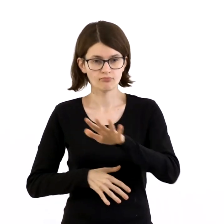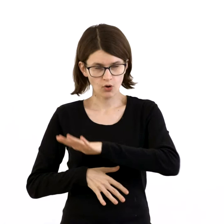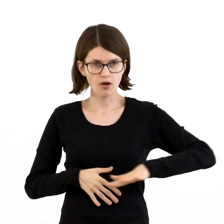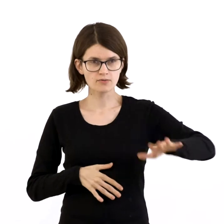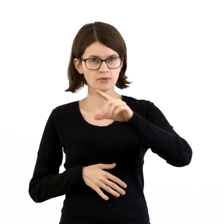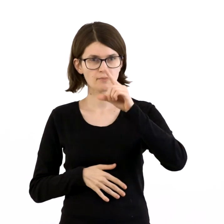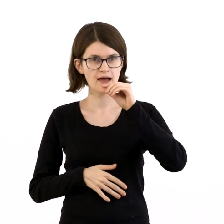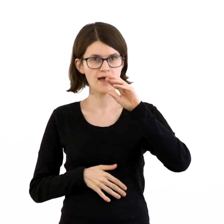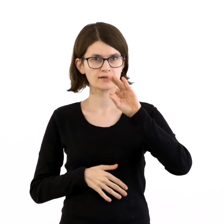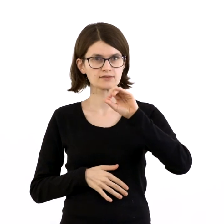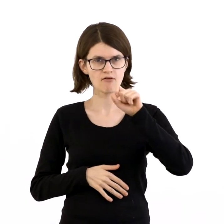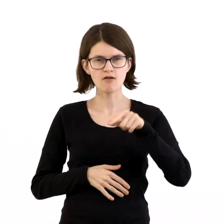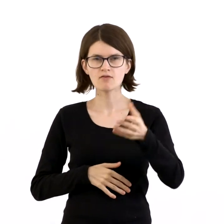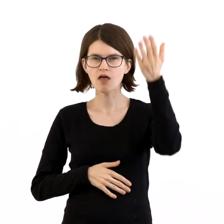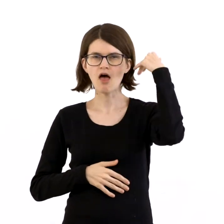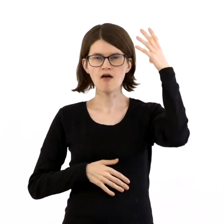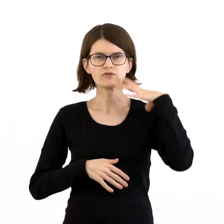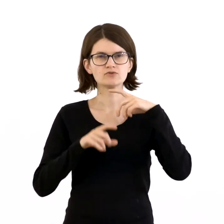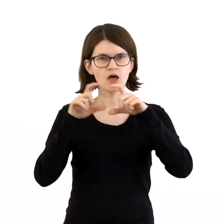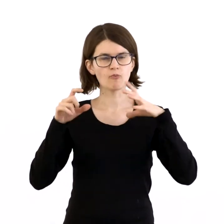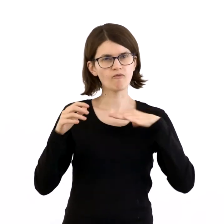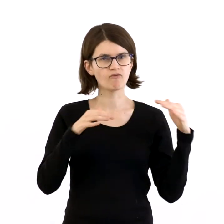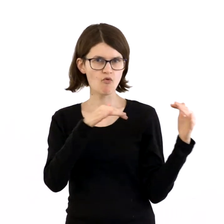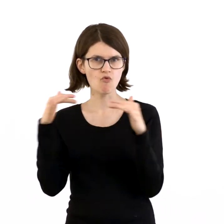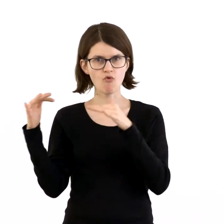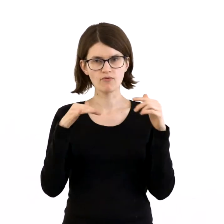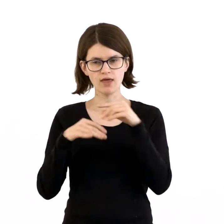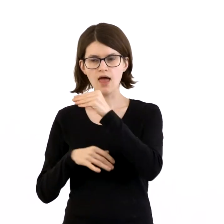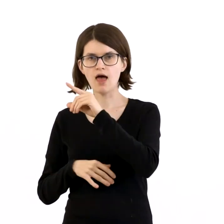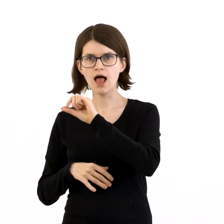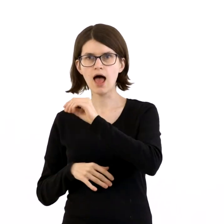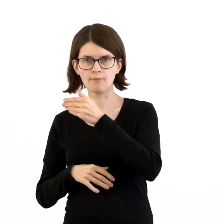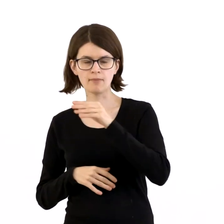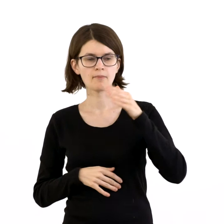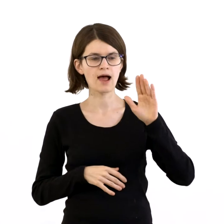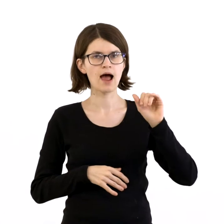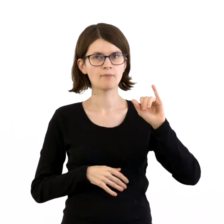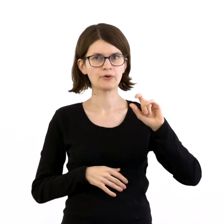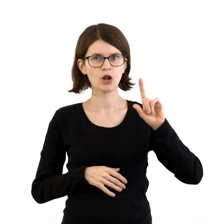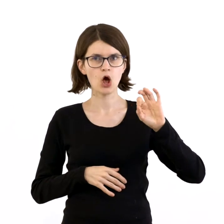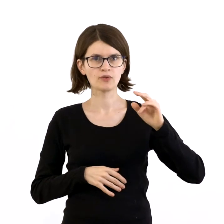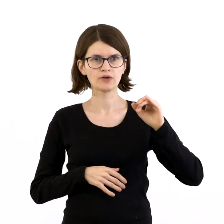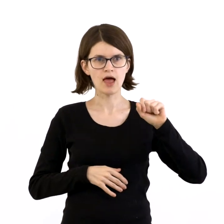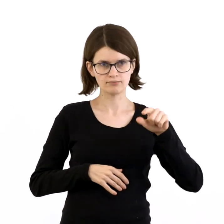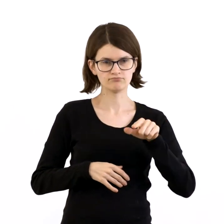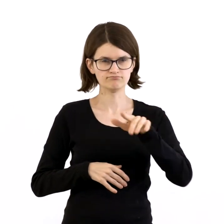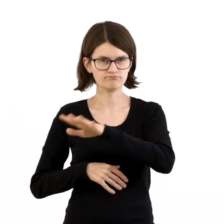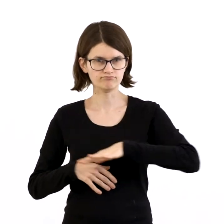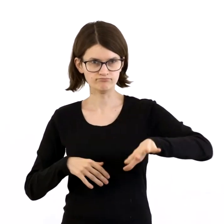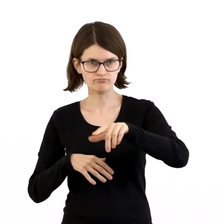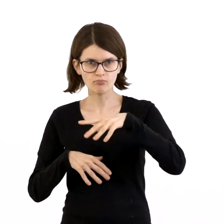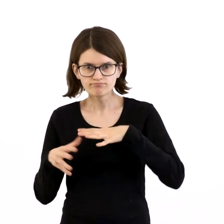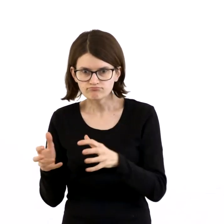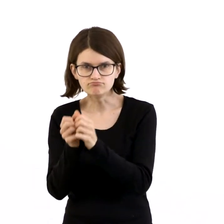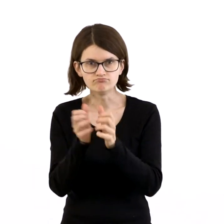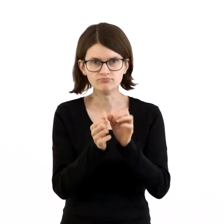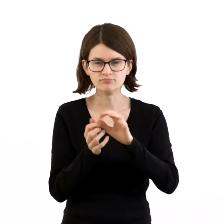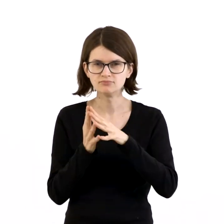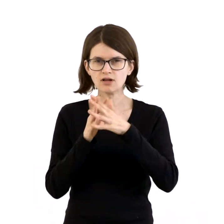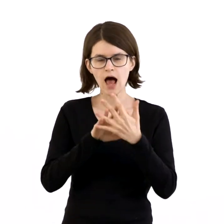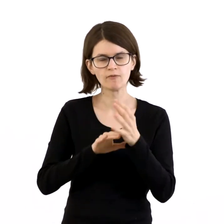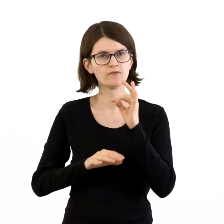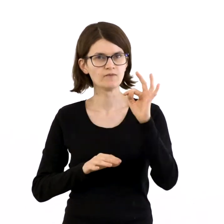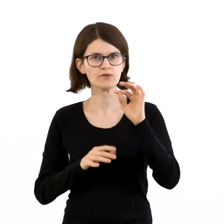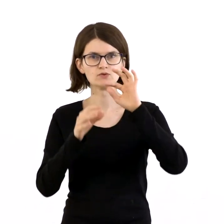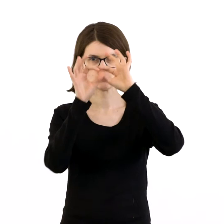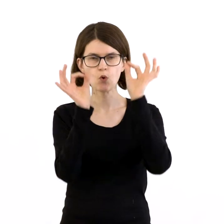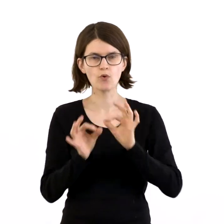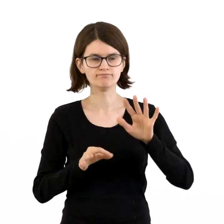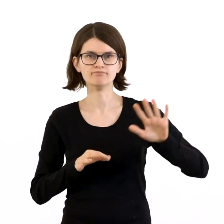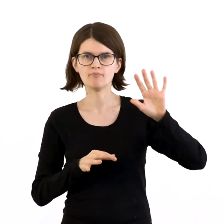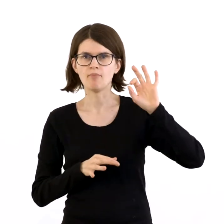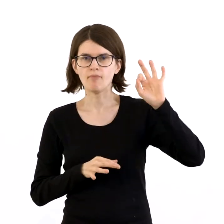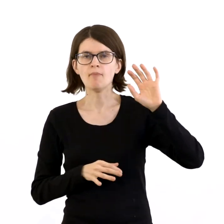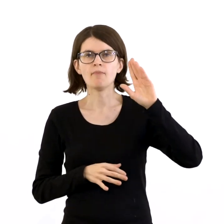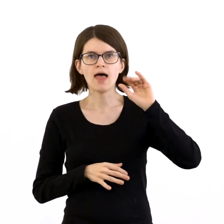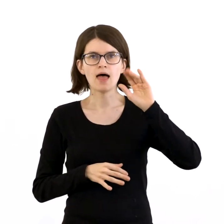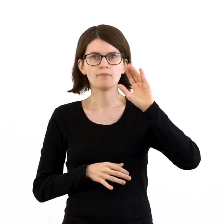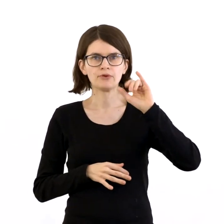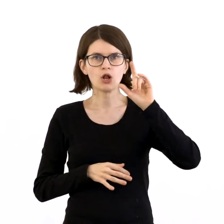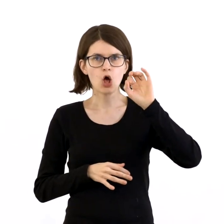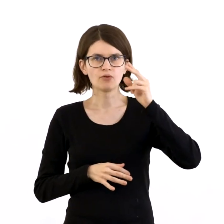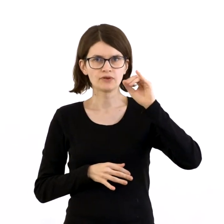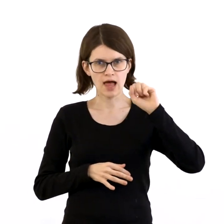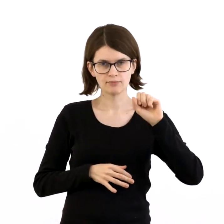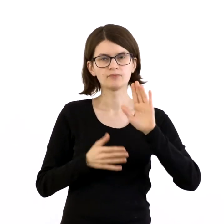Z czasów wojen prowadzonych przez Elam z Babilonią pochodzą odnalezione na tym terenie zabytki sztuki babilońskiej